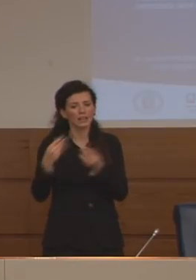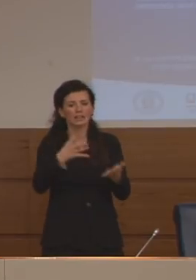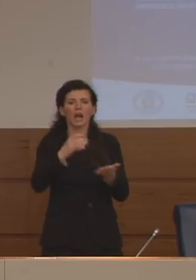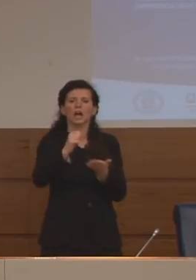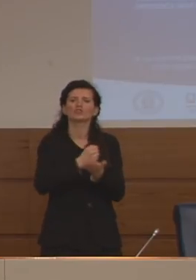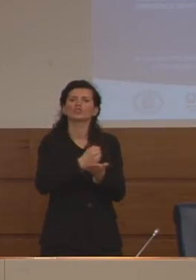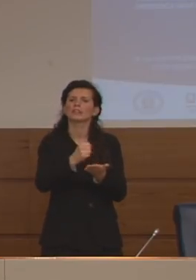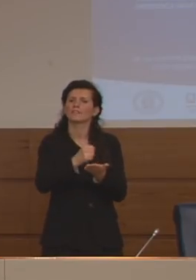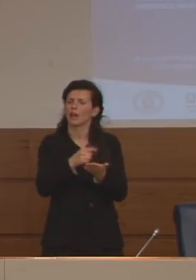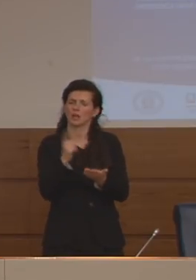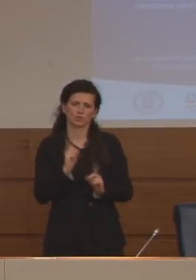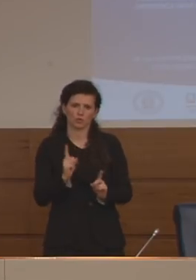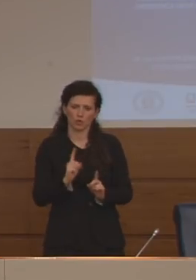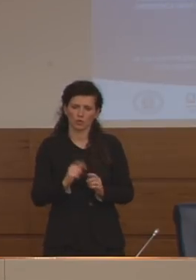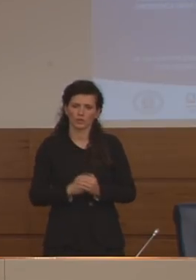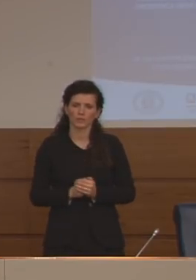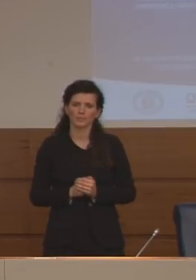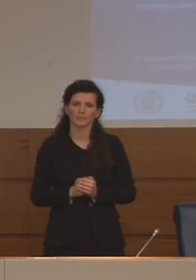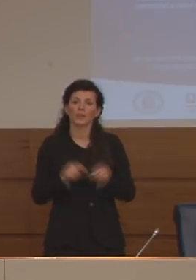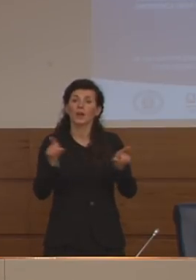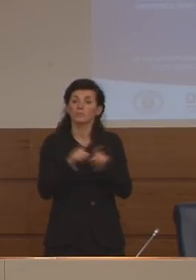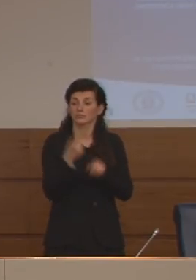è stato già riferito dal Professor Locatelli,